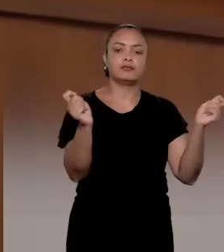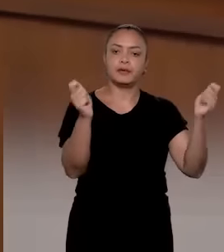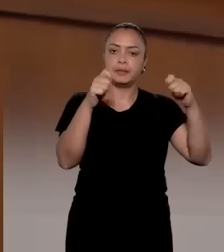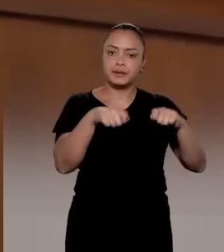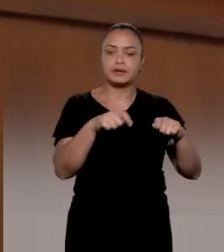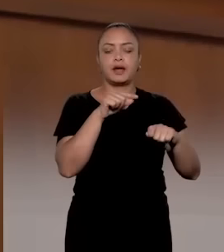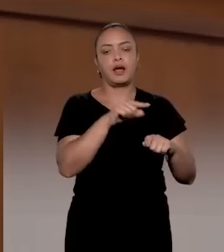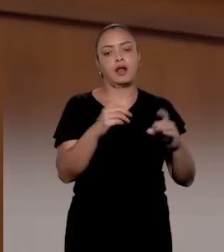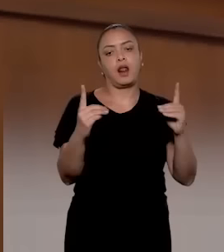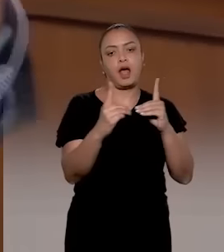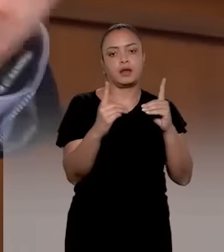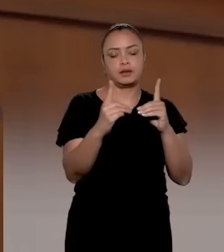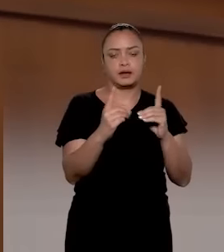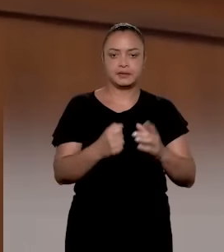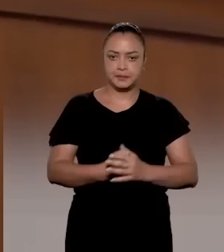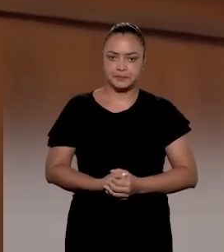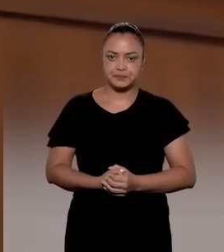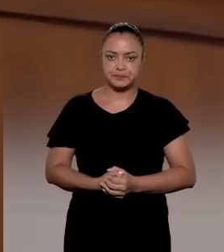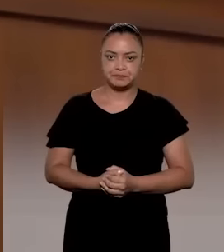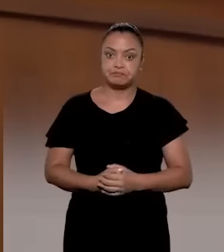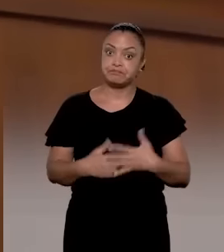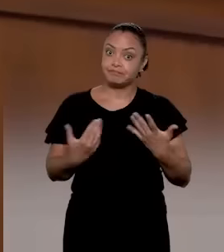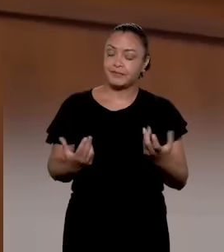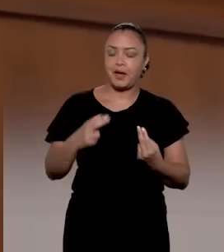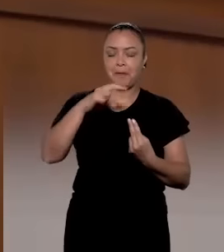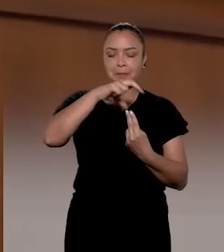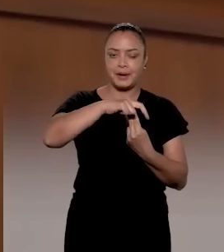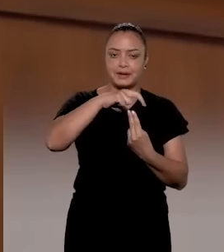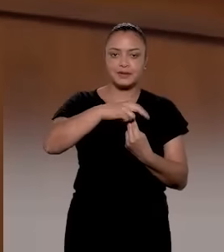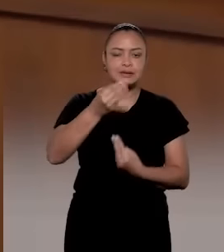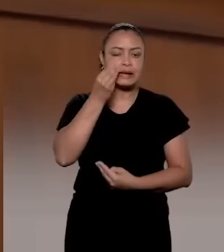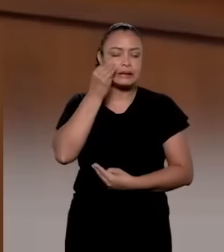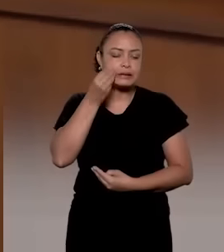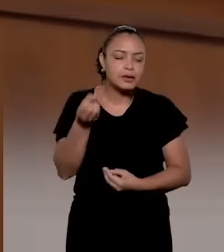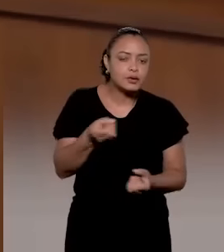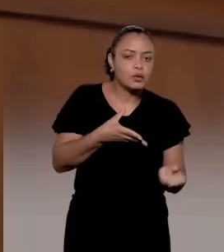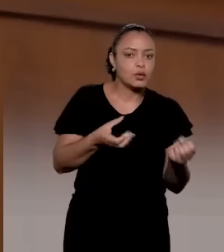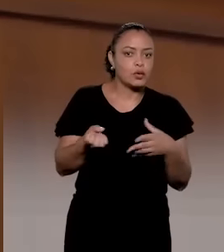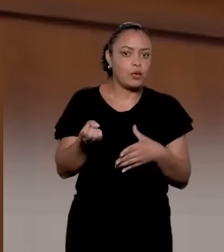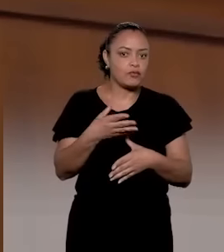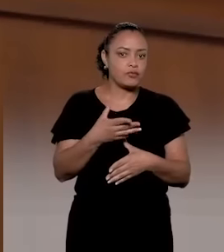modalidades de crédito que o produtor precisa. Então, é o Bradesco tentando inovar para levar